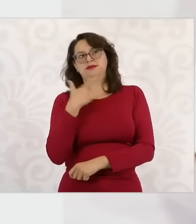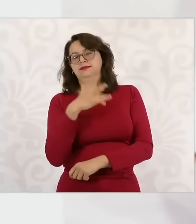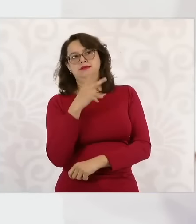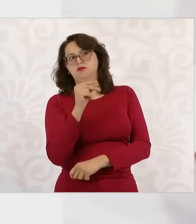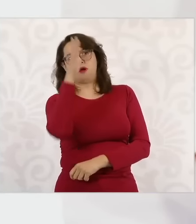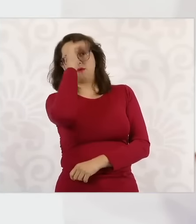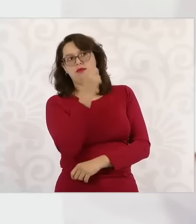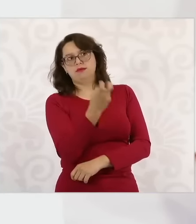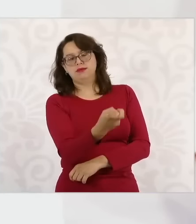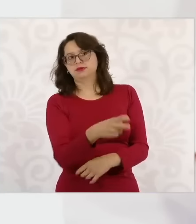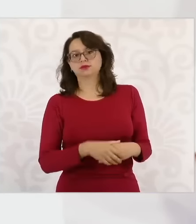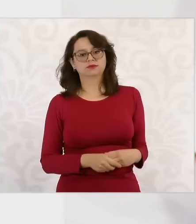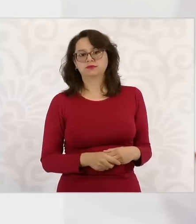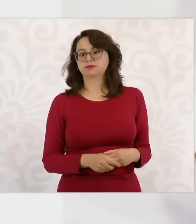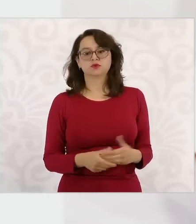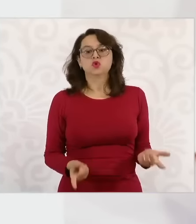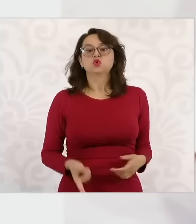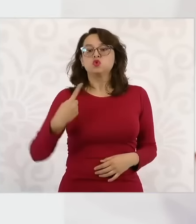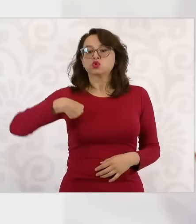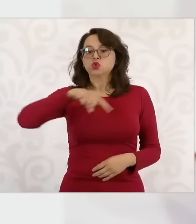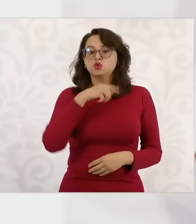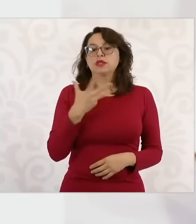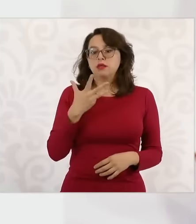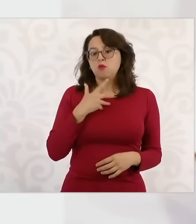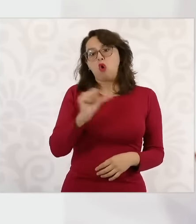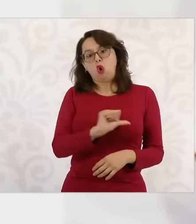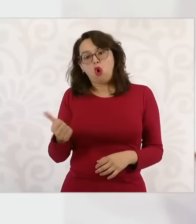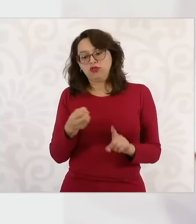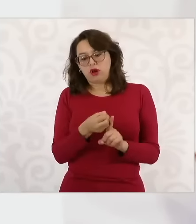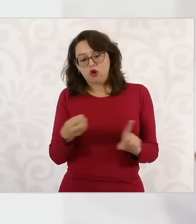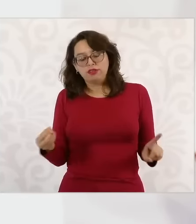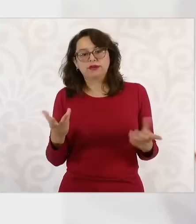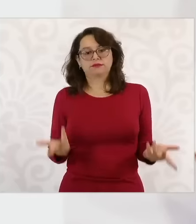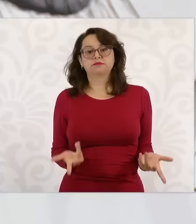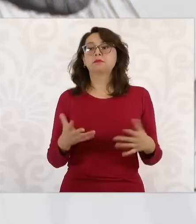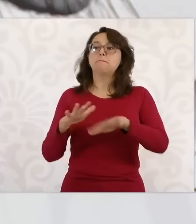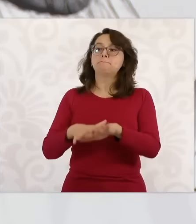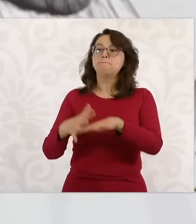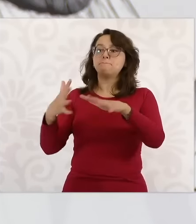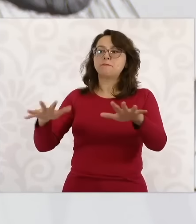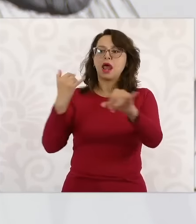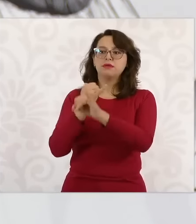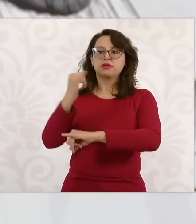un protocolo que ha dado muchos resultados. Si en aguas internacionales Estados Unidos ve que hay